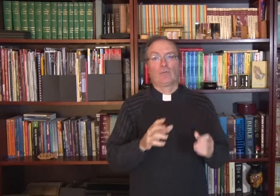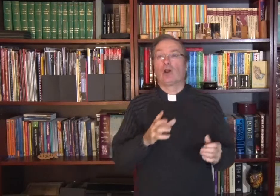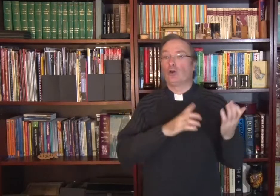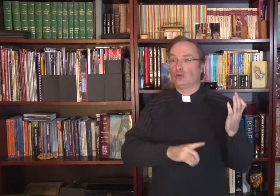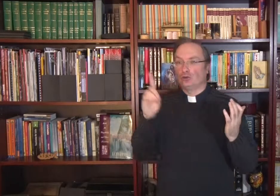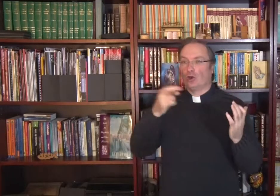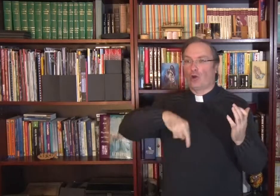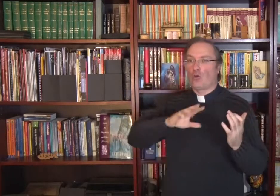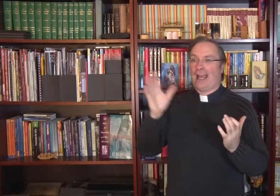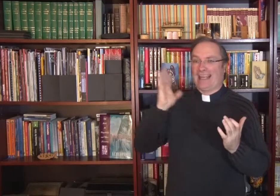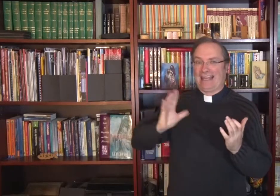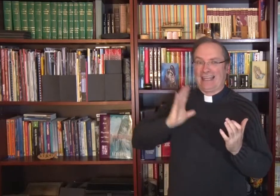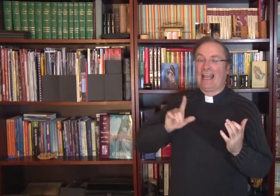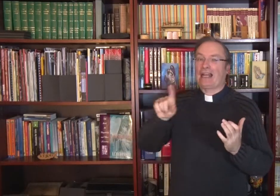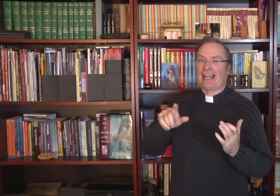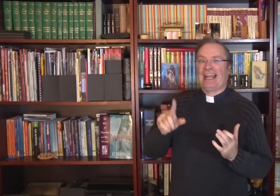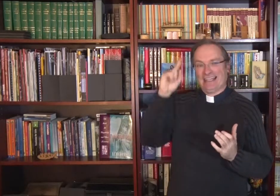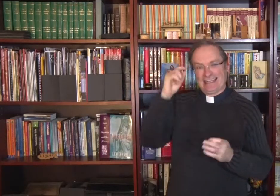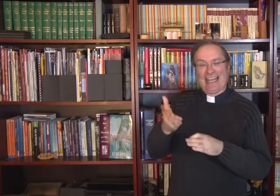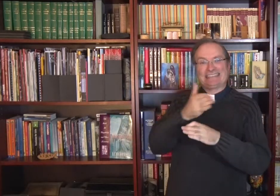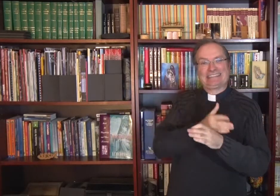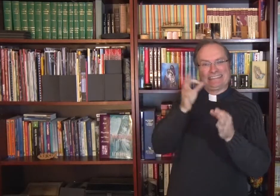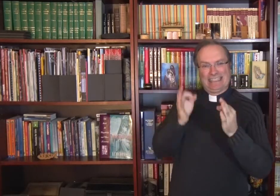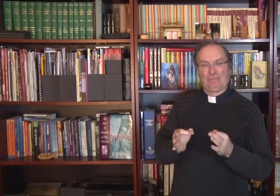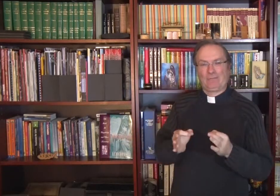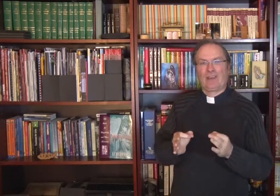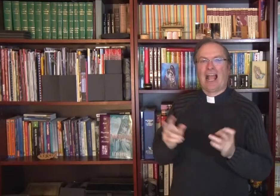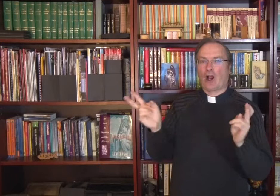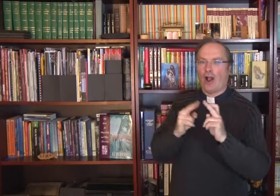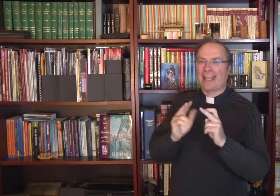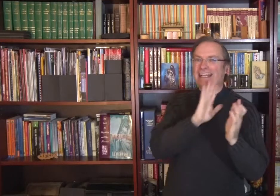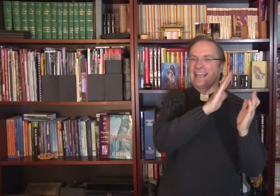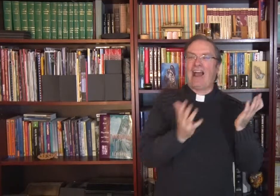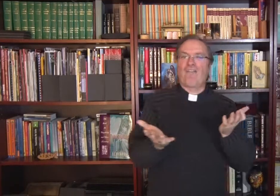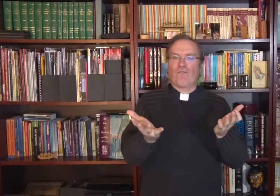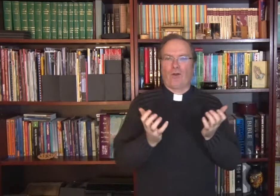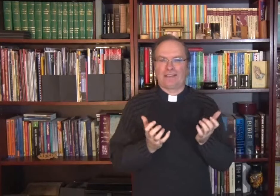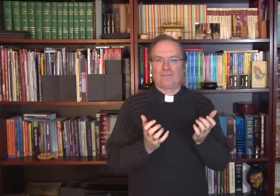‘Le Dieu de nos ancêtres t’a destiné à connaître sa volonté,